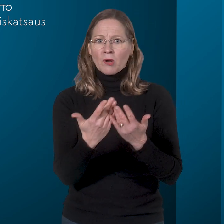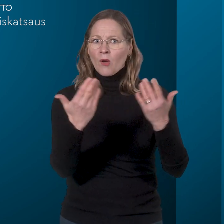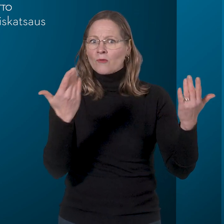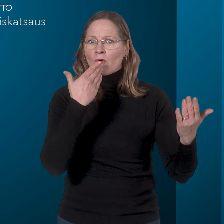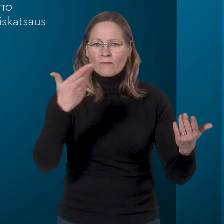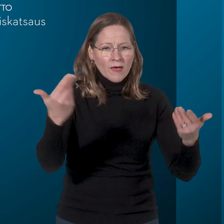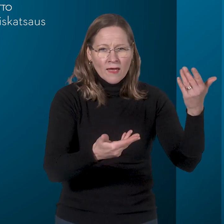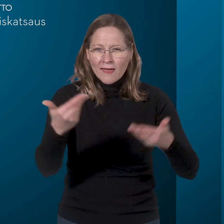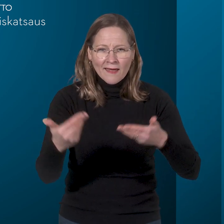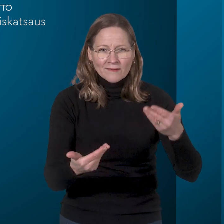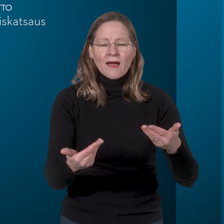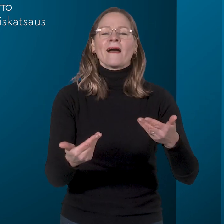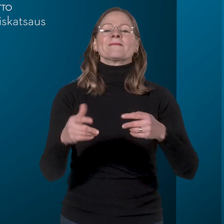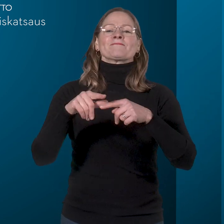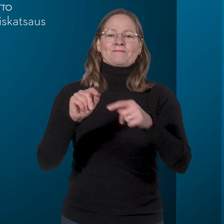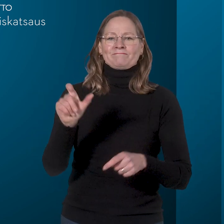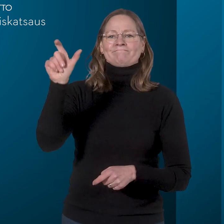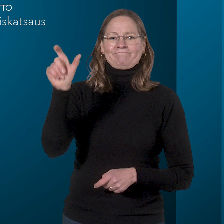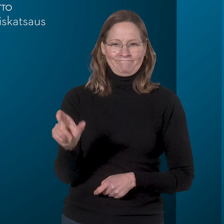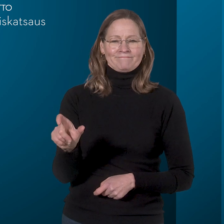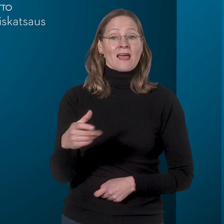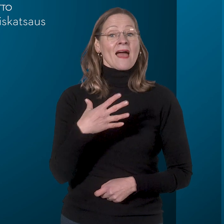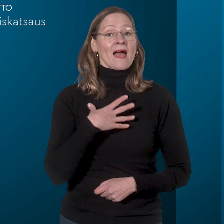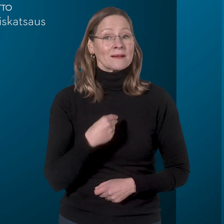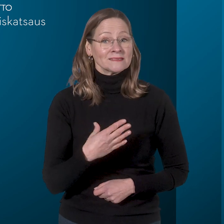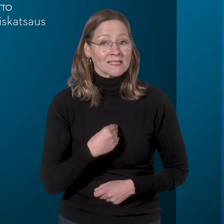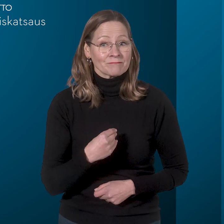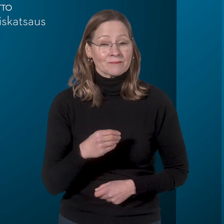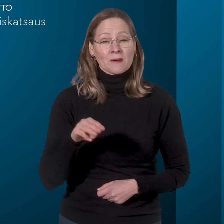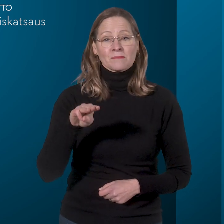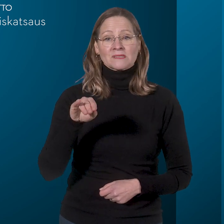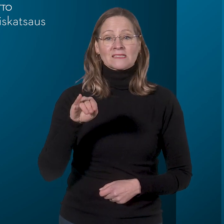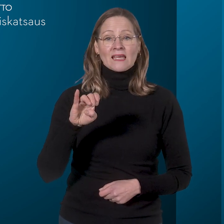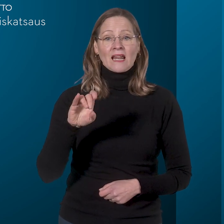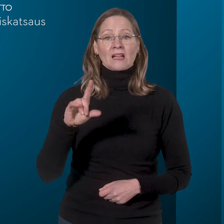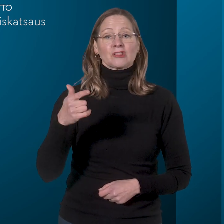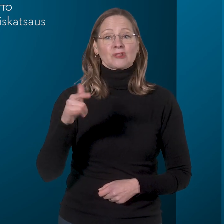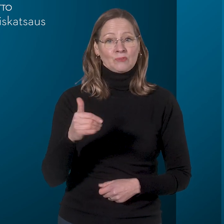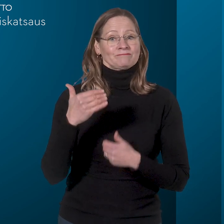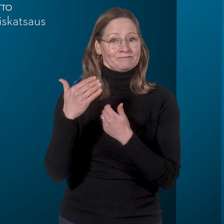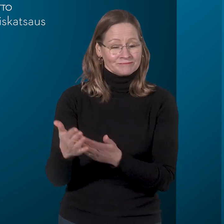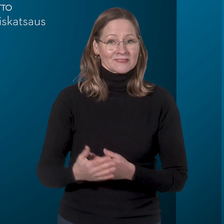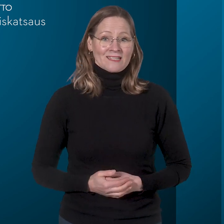Monien hyvien ehdotusten joukosta palkinnon saajaksi valikoitui lopulta Ansa Mielty.